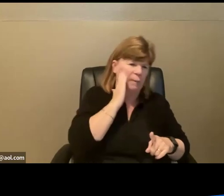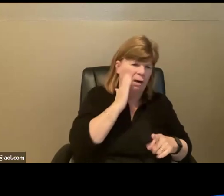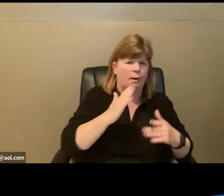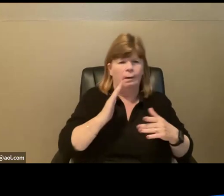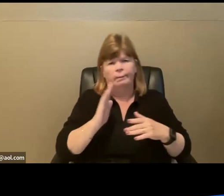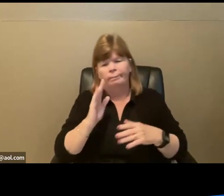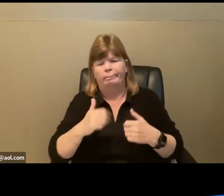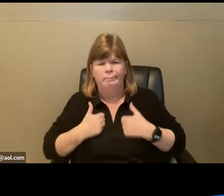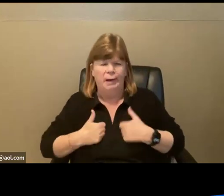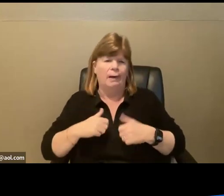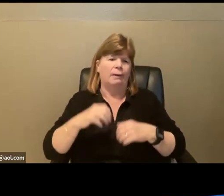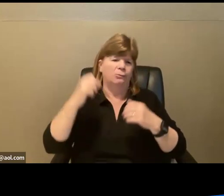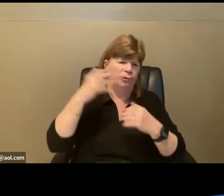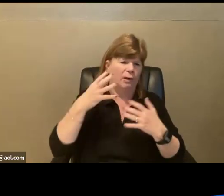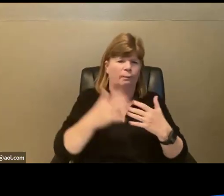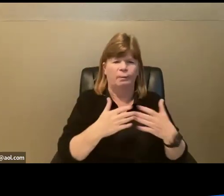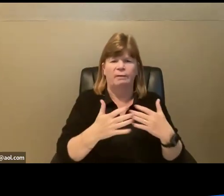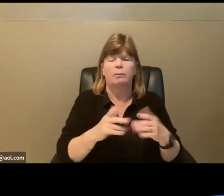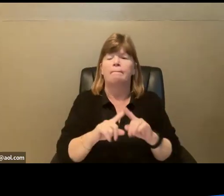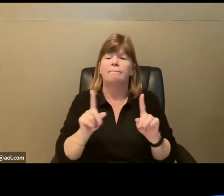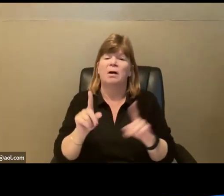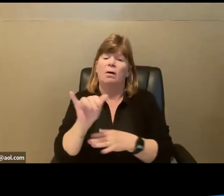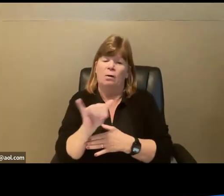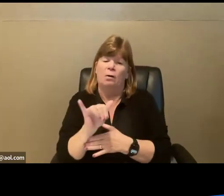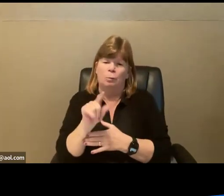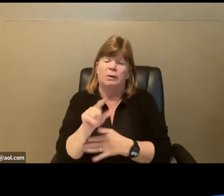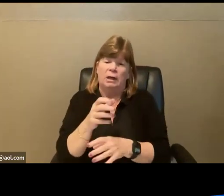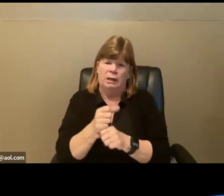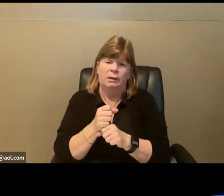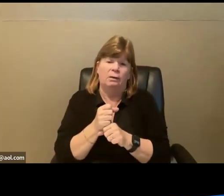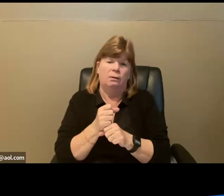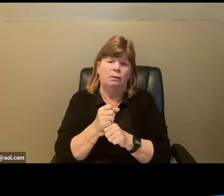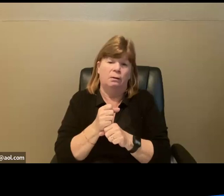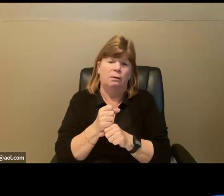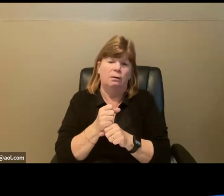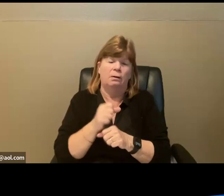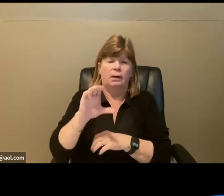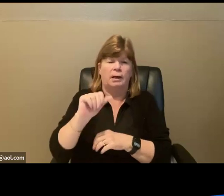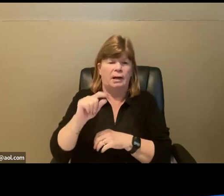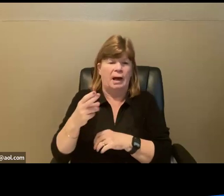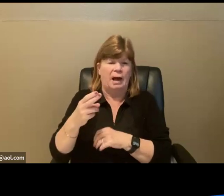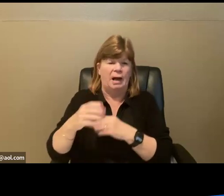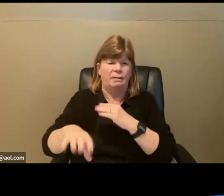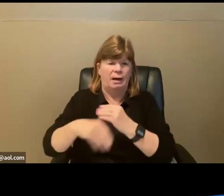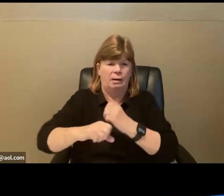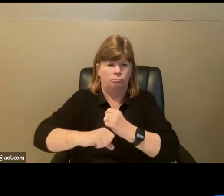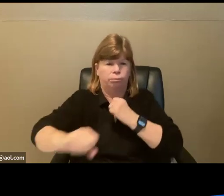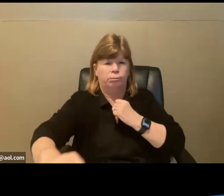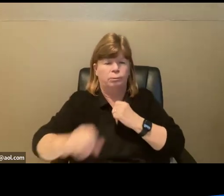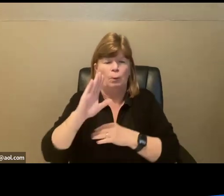También puedes conseguir extensores de sonda o una bolsa para la pierna si estás